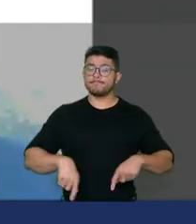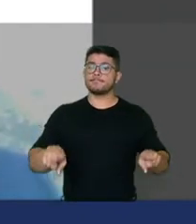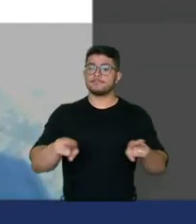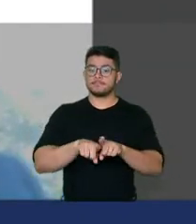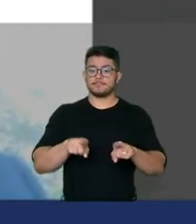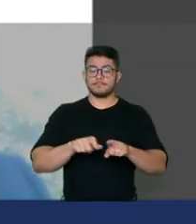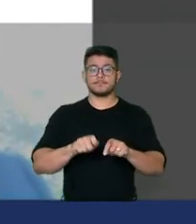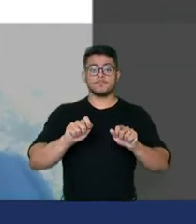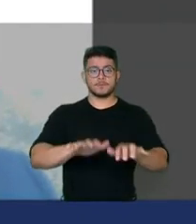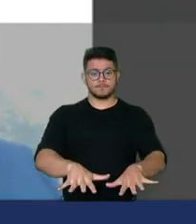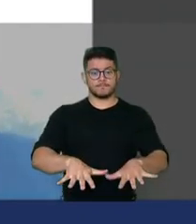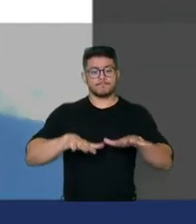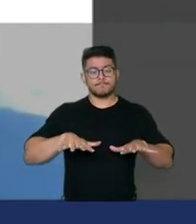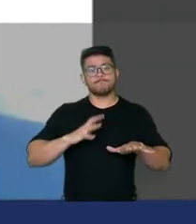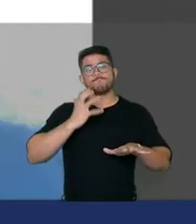NÓS PRECISAMOS TER UM